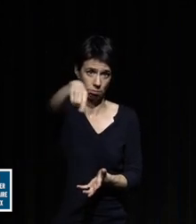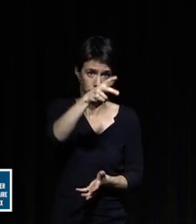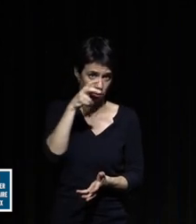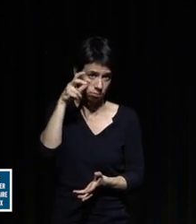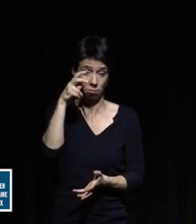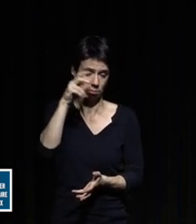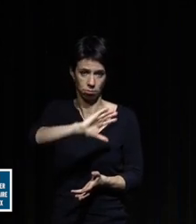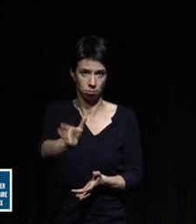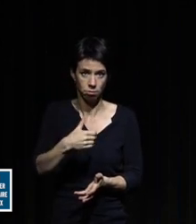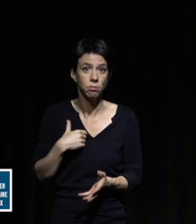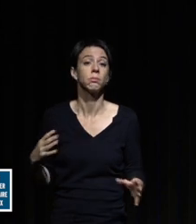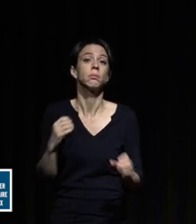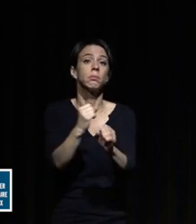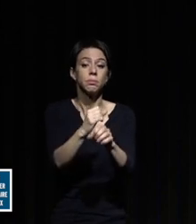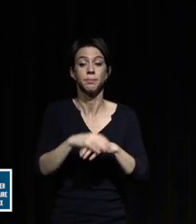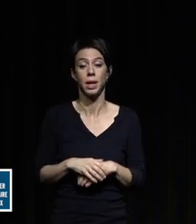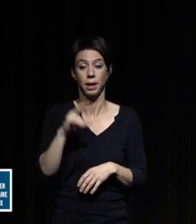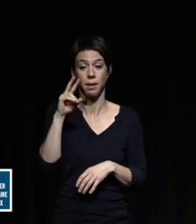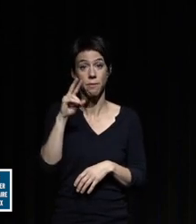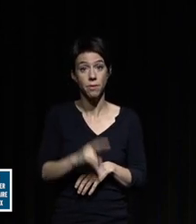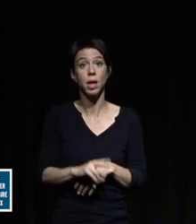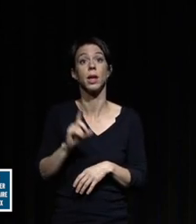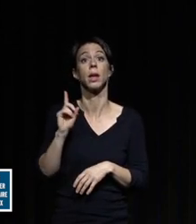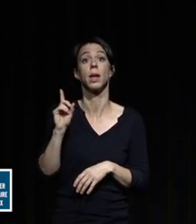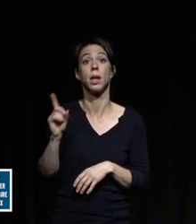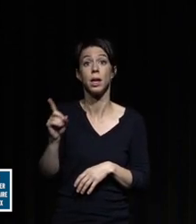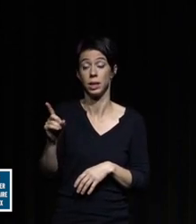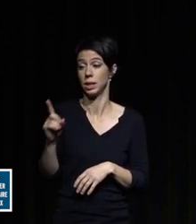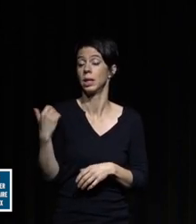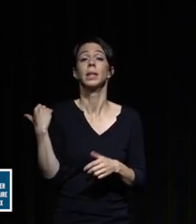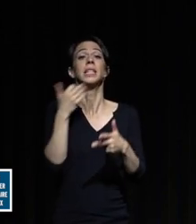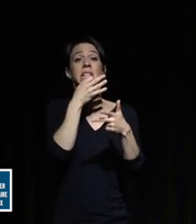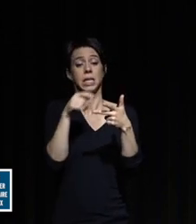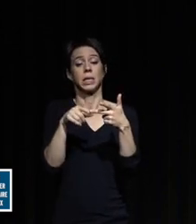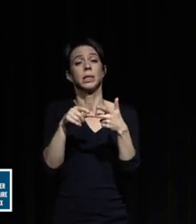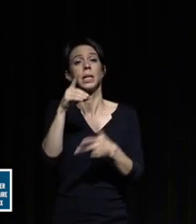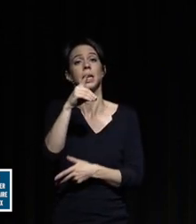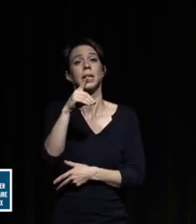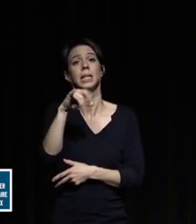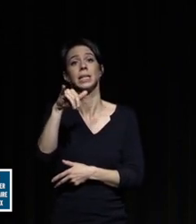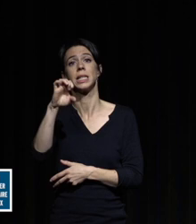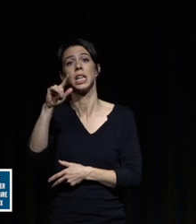depuis quelques temps sur ce fameux d'innogest se tiennent au geste est éteint de la classe des